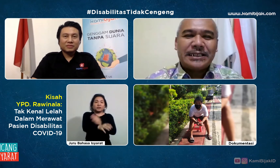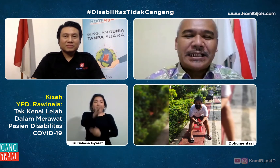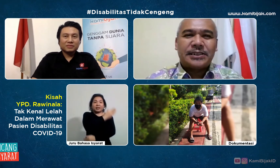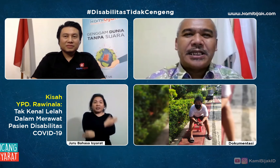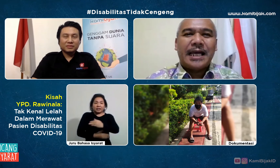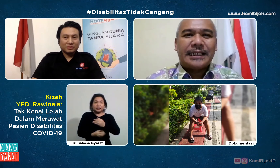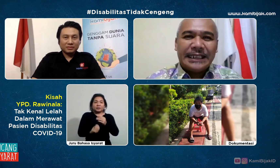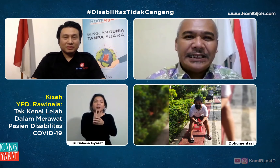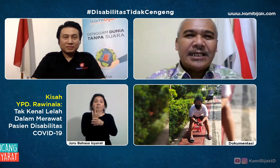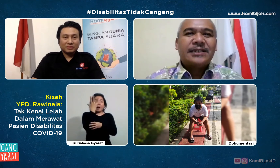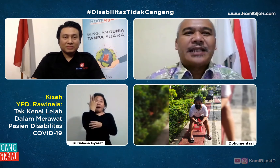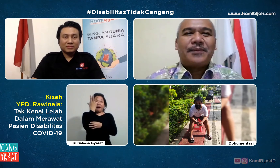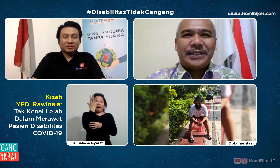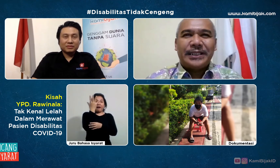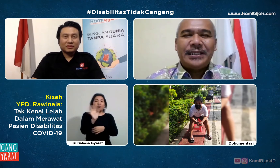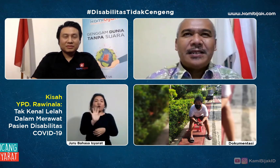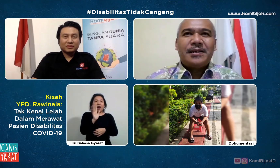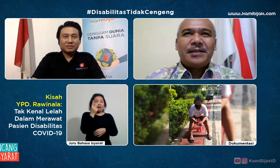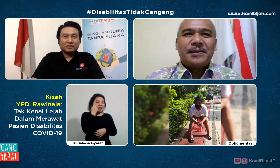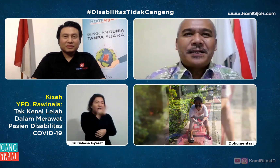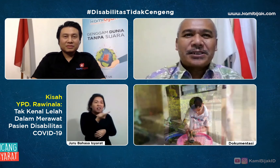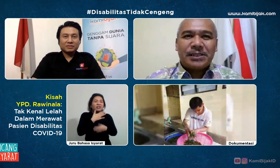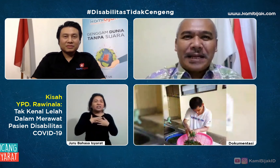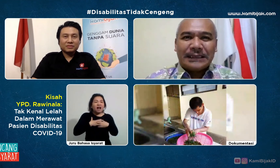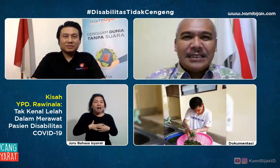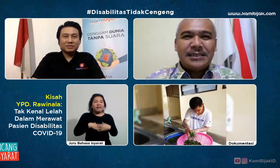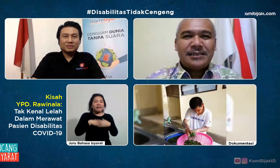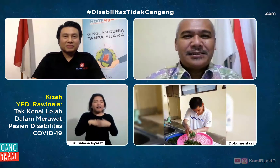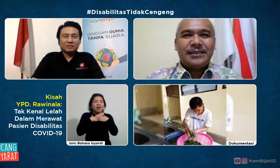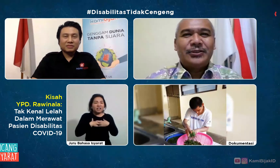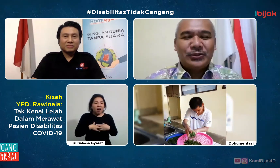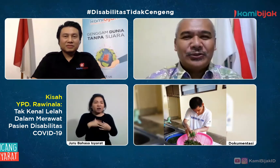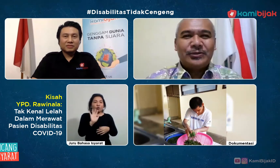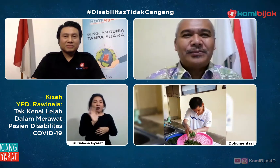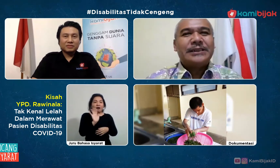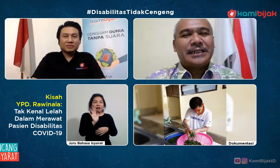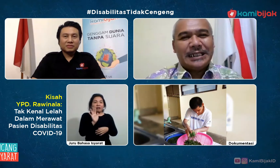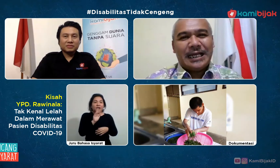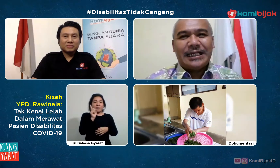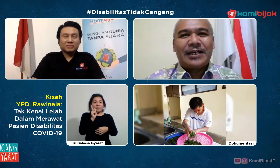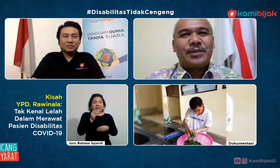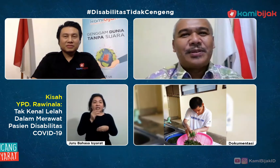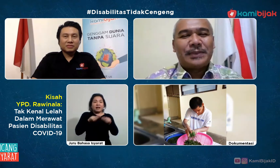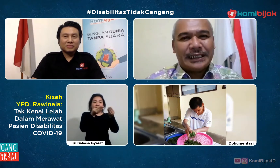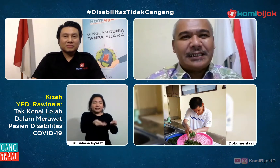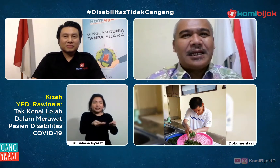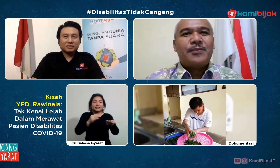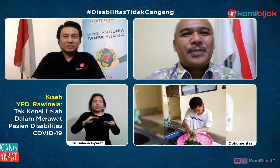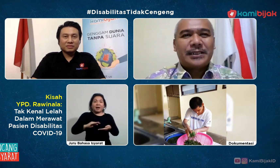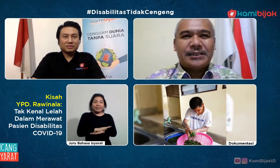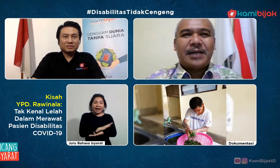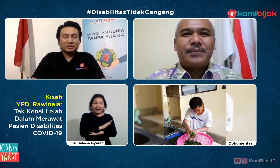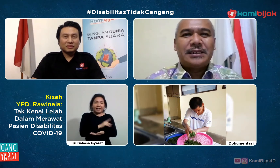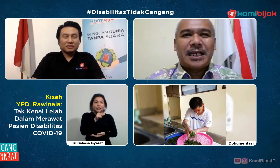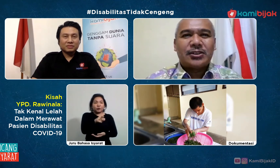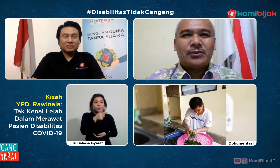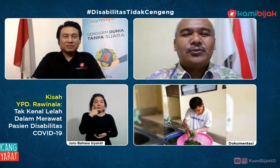bukan dikasihani tetapi kesempatan itu menjadi hal yang lebih penting bagi Disabilitas